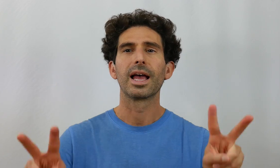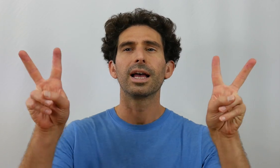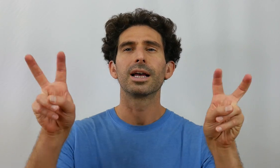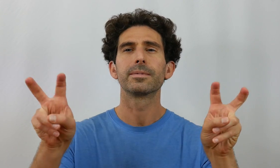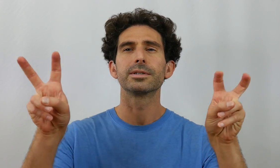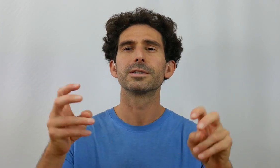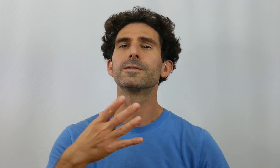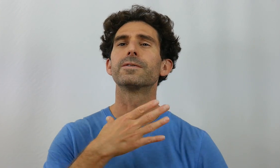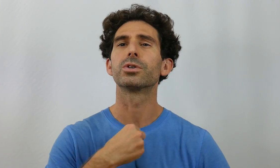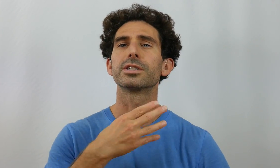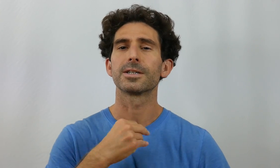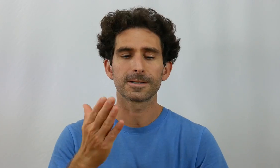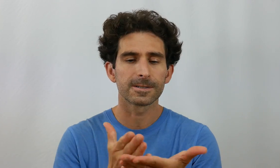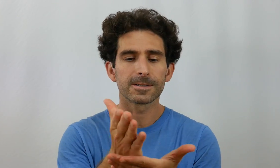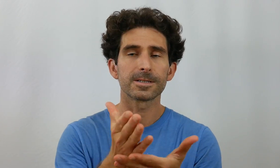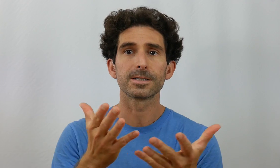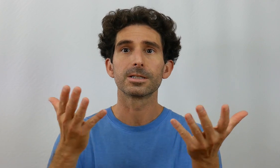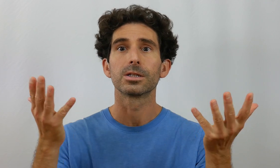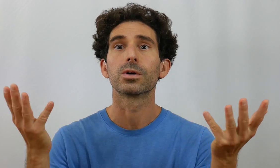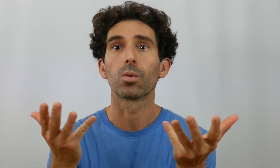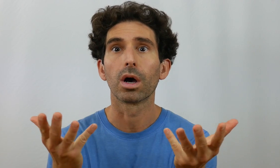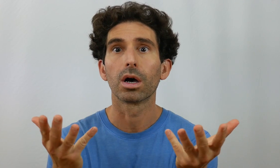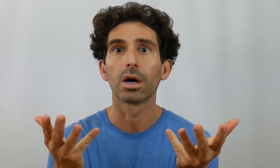Que veut dire cette expression ?